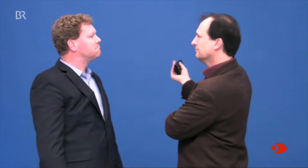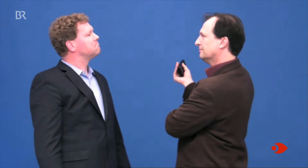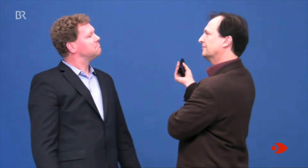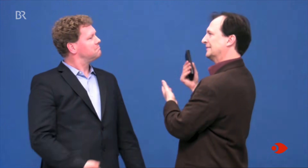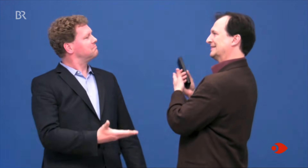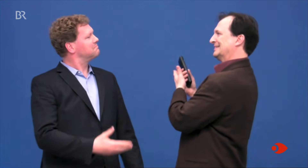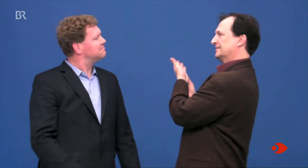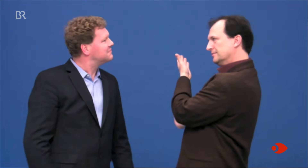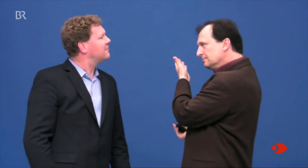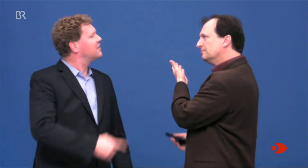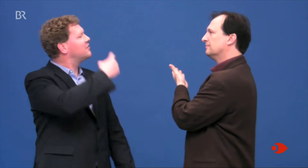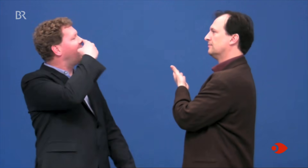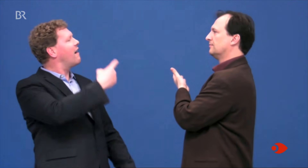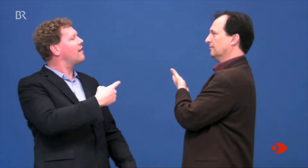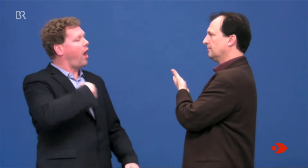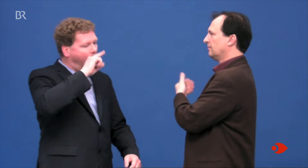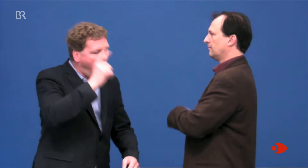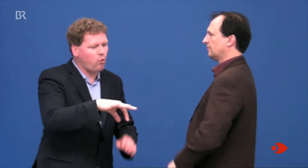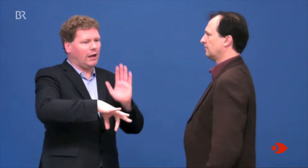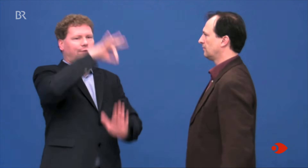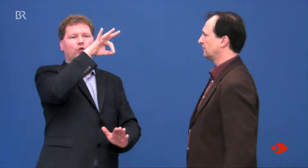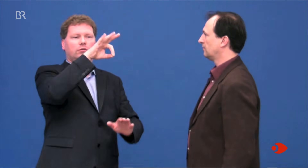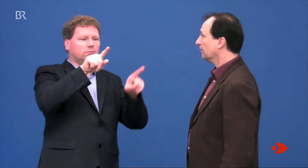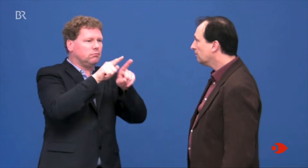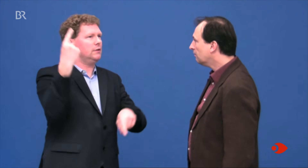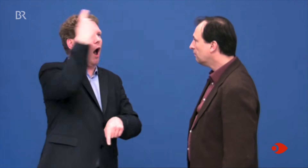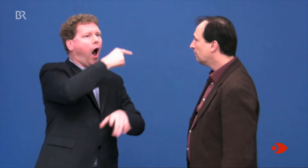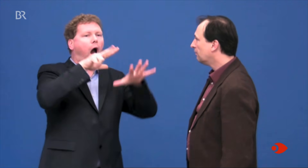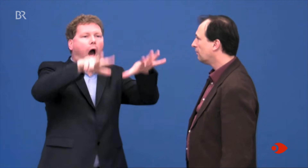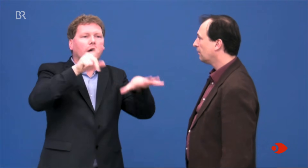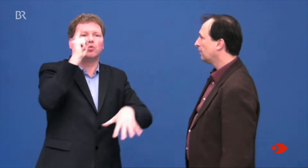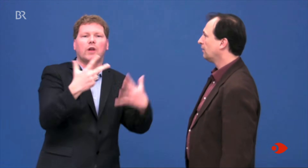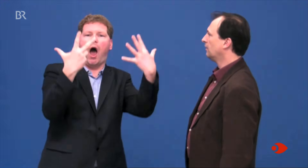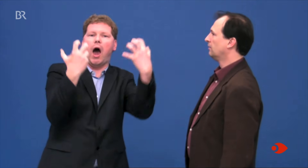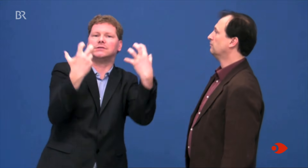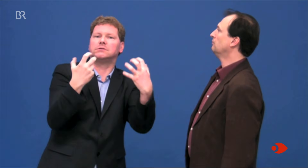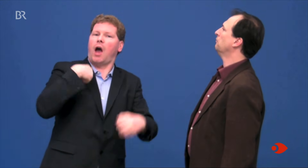Das ist mein Beweis! So ein Zufall. Ich habe auch etwas gefunden zum Jahr 1880.